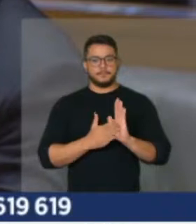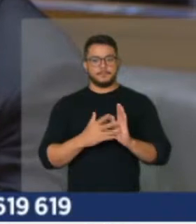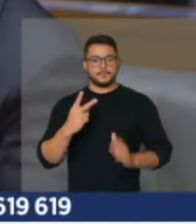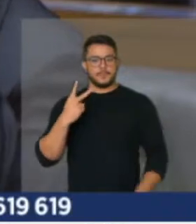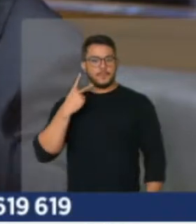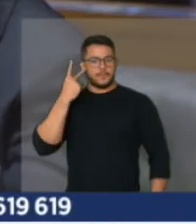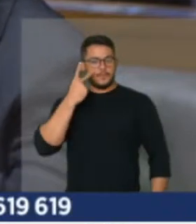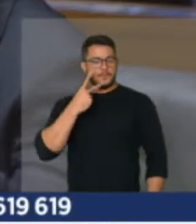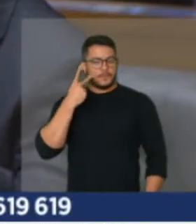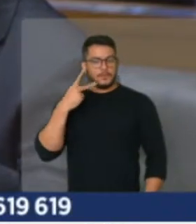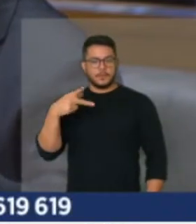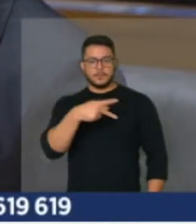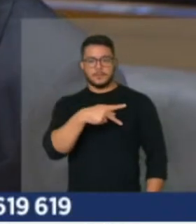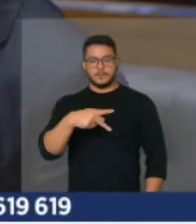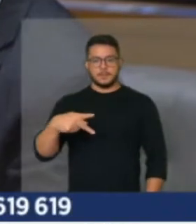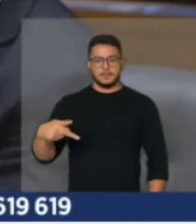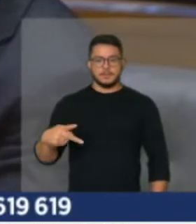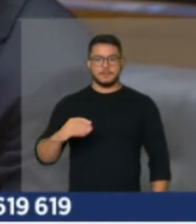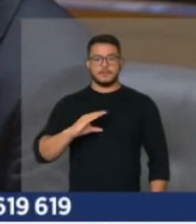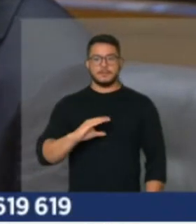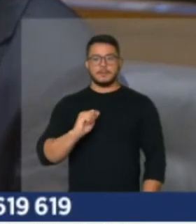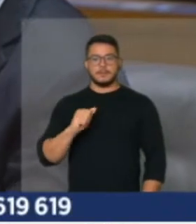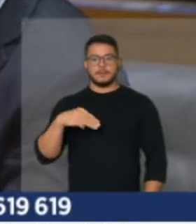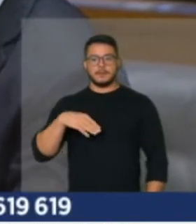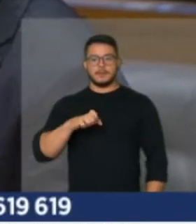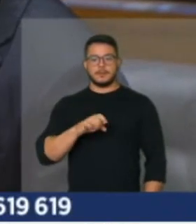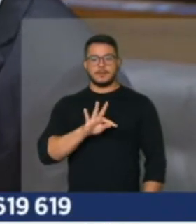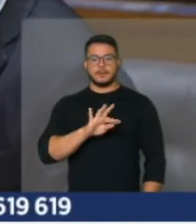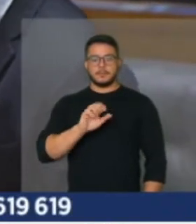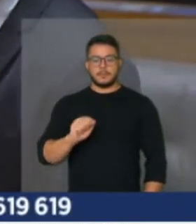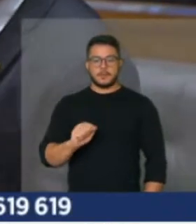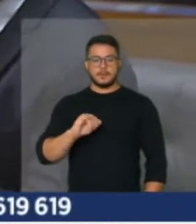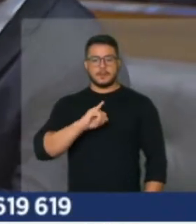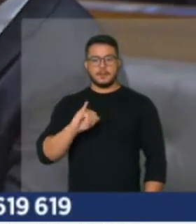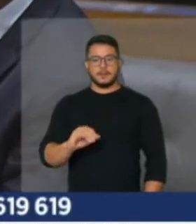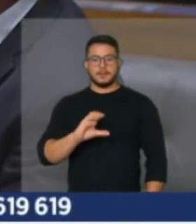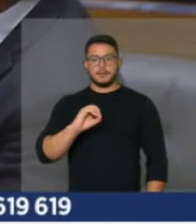VISITANDO, JOÃO PAULO E PARABENIZÁ-LO PELO GRANDE TRABALHO QUE FAZ NAQUELE MUNICÍPIO NO ESTADO DO PARÁ